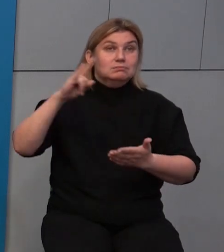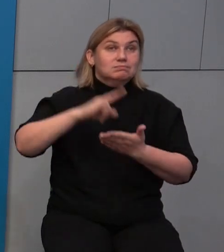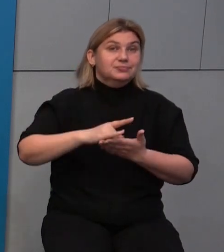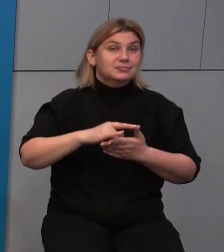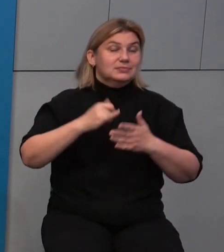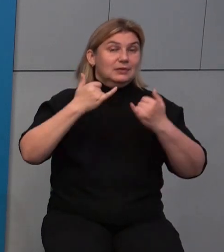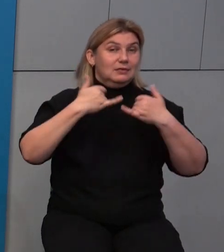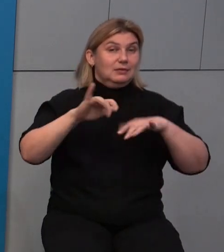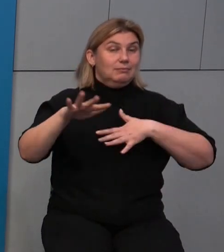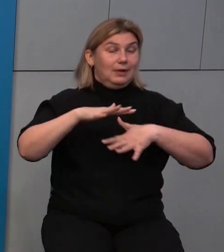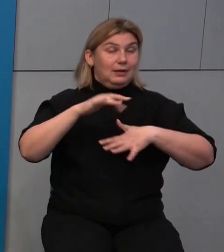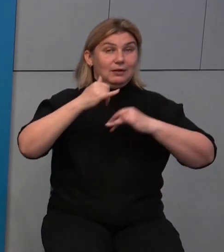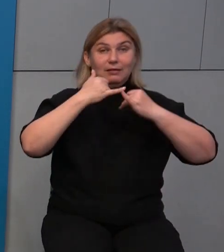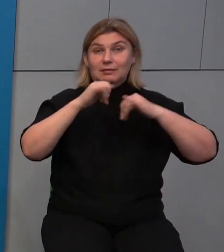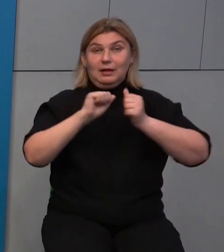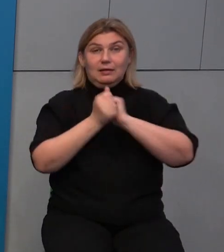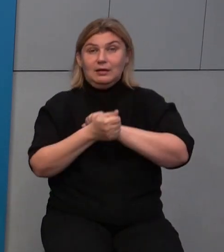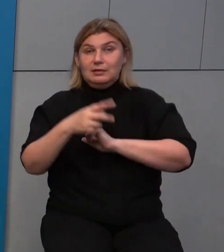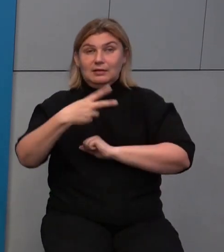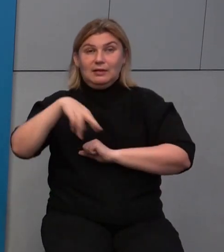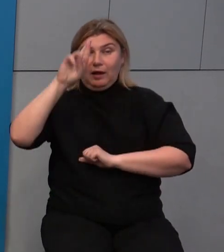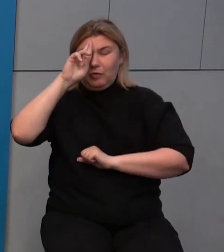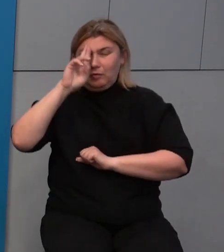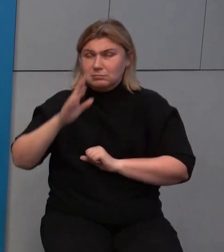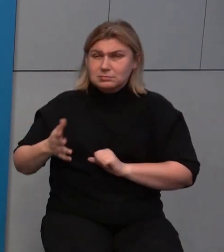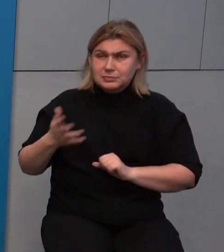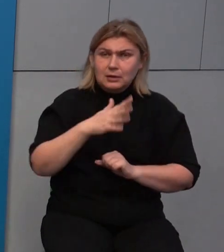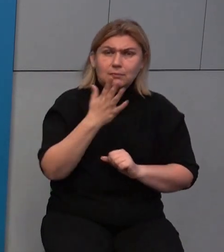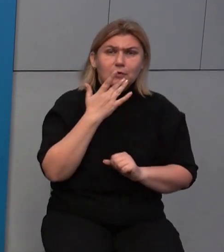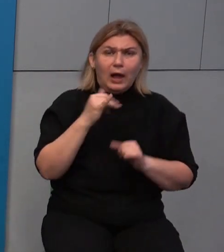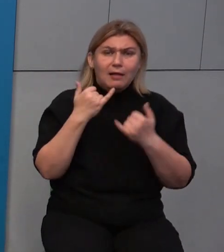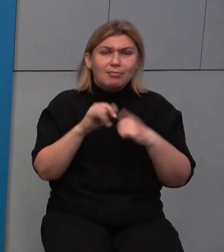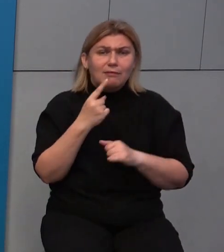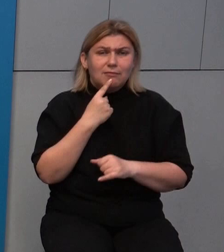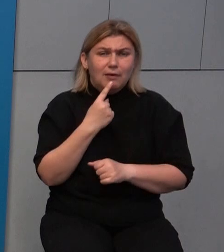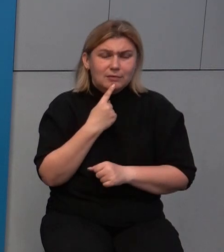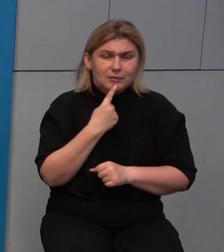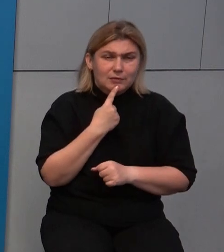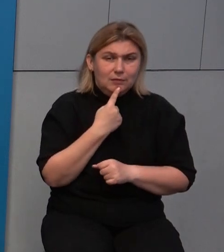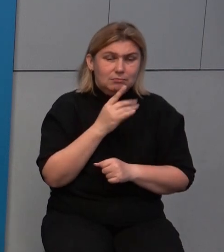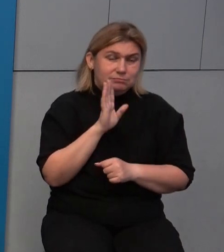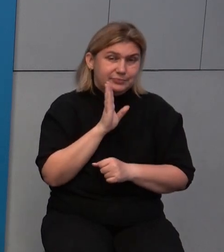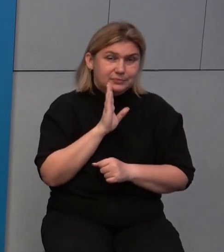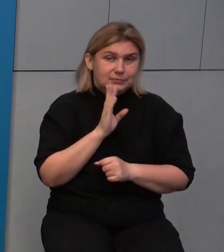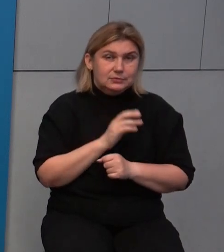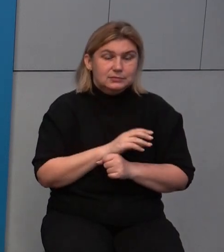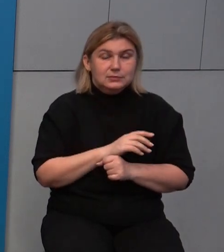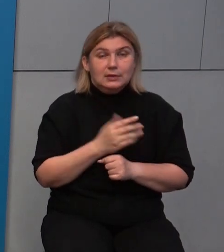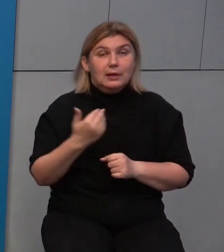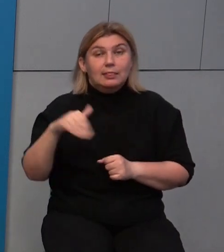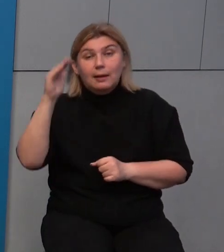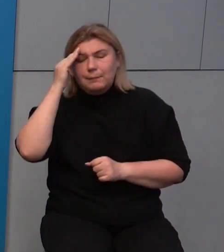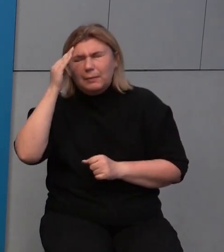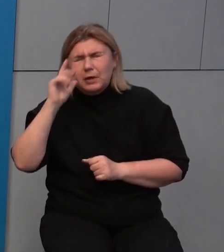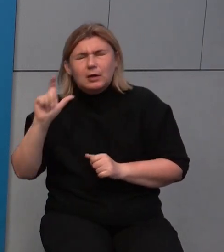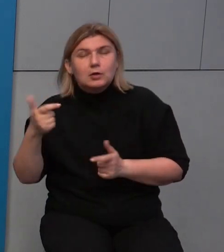Wszystko się zmieniło, nikt ich nie rozumie, jakby mówią w innym języku, jakby nie pamiętają tego, co się wydarzyło.